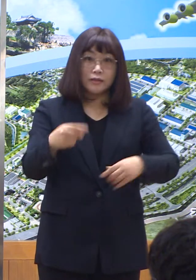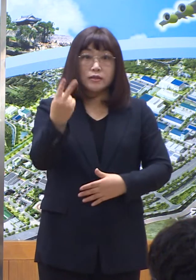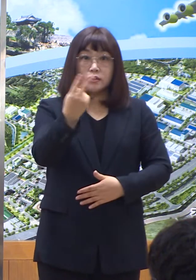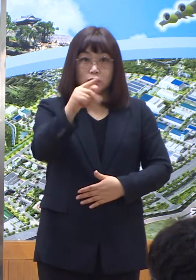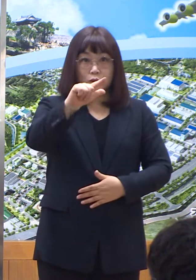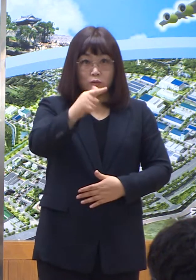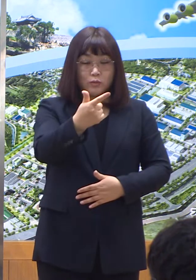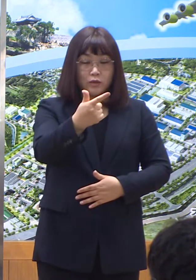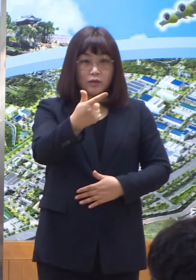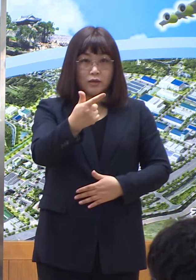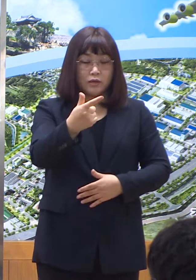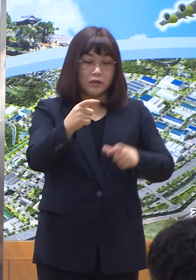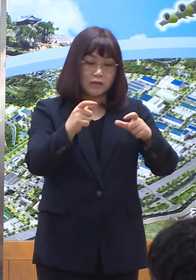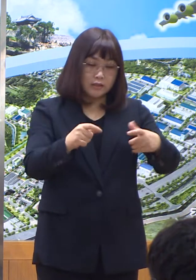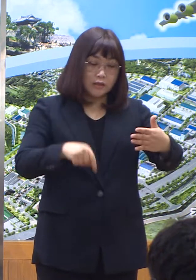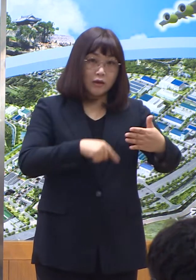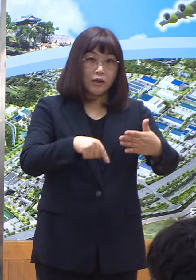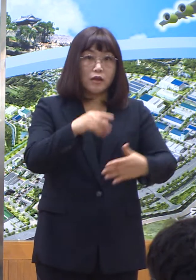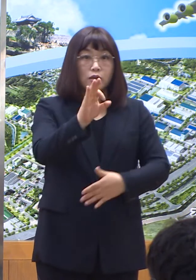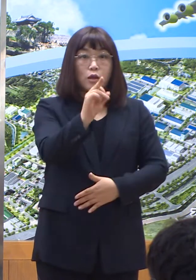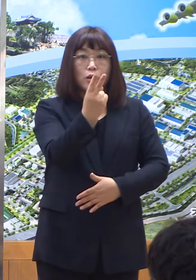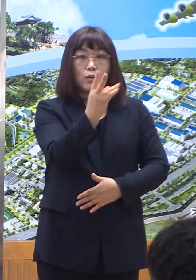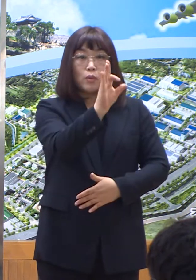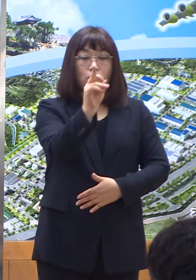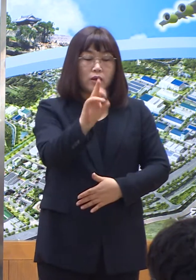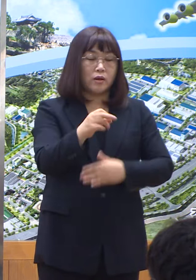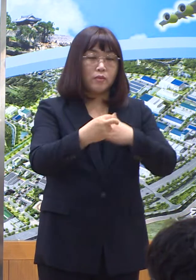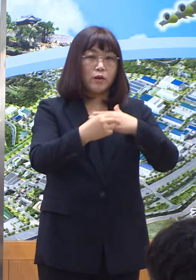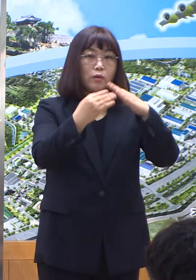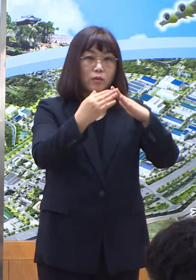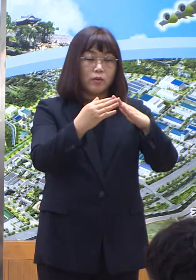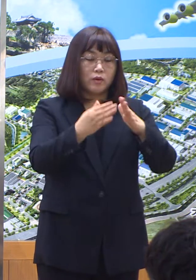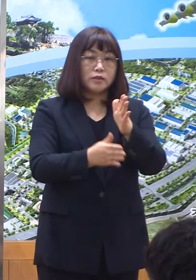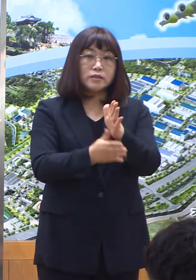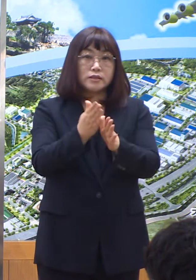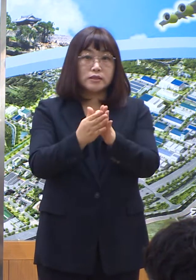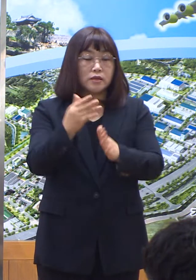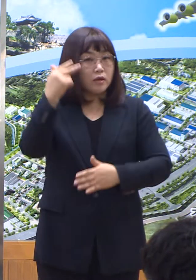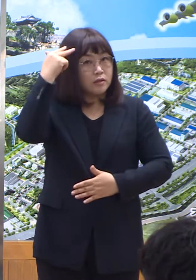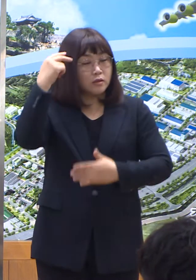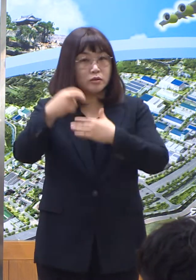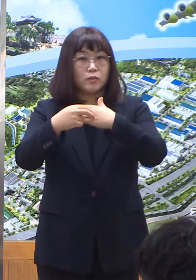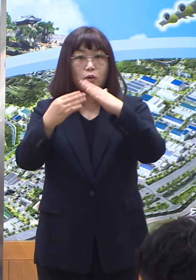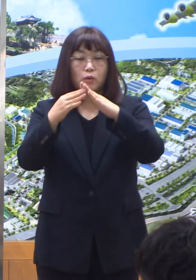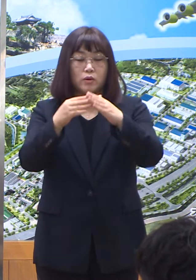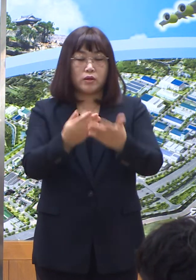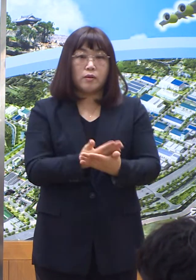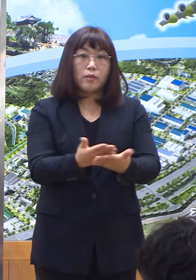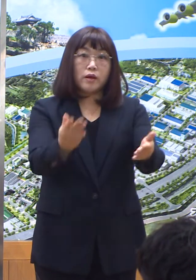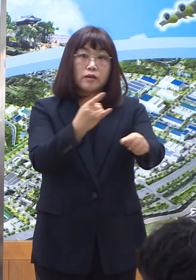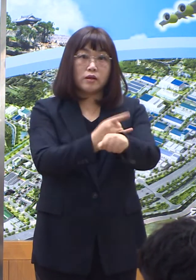빤 냄 요양 편한 시술과 본 쉽게 1 했다 이 보호 위원 씻을 선사 자 선